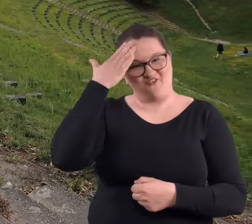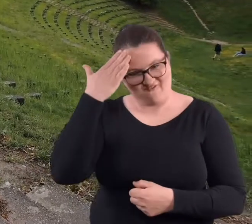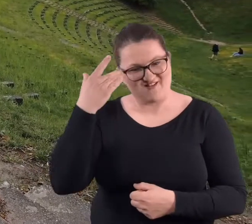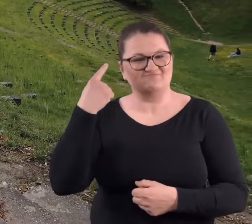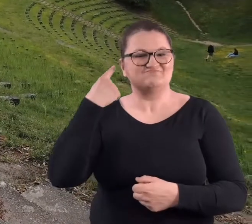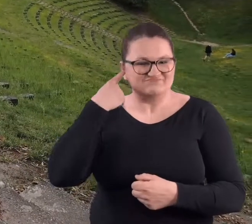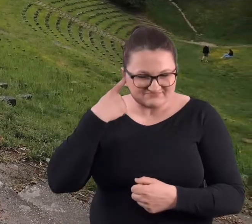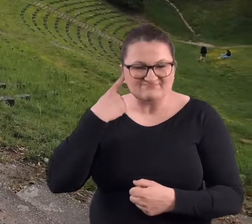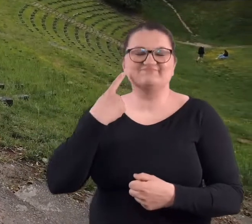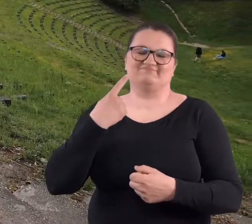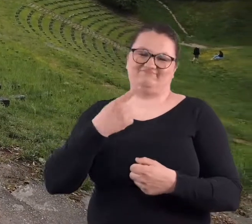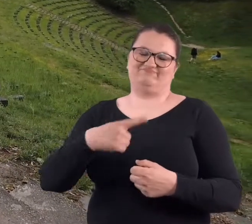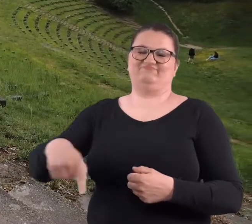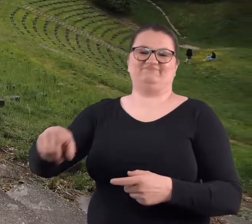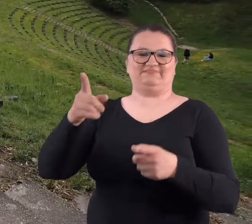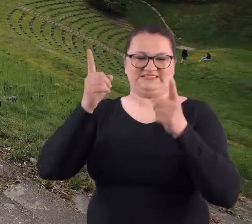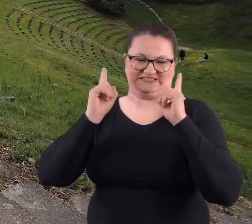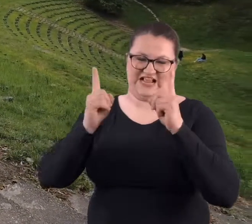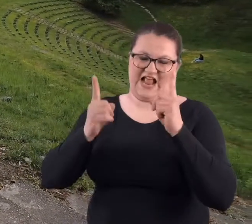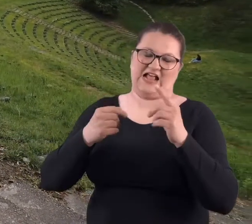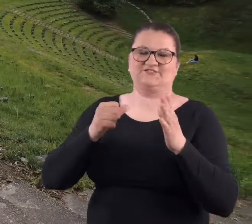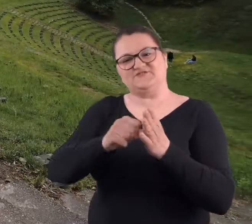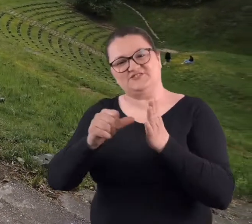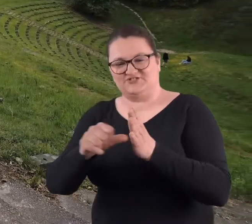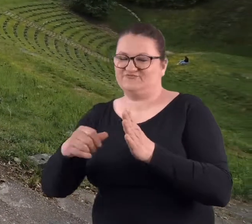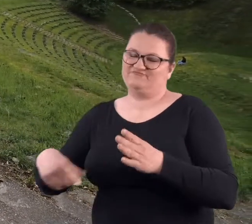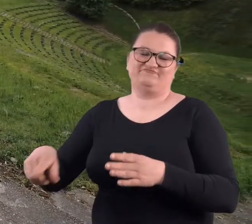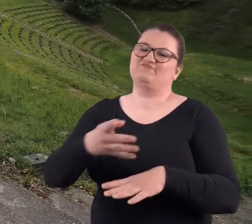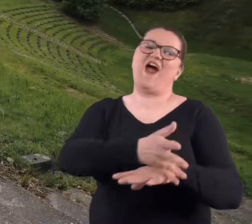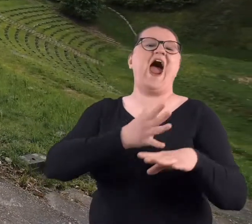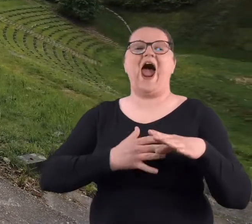No niestety rodzice się dowiedzieli, zakończyły się nasze wycieczki